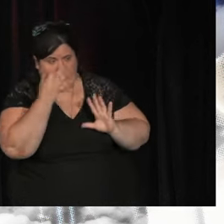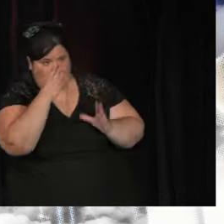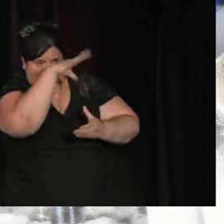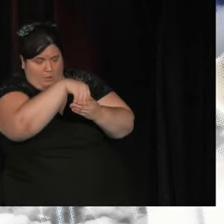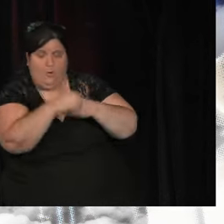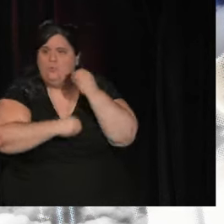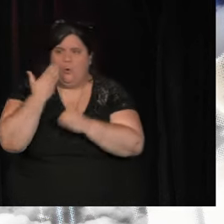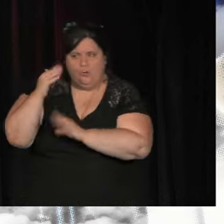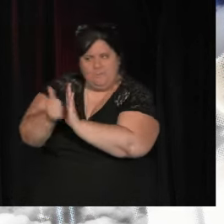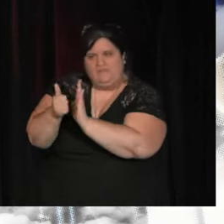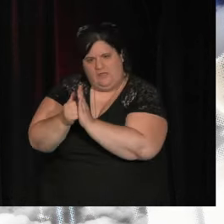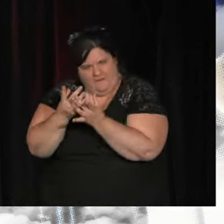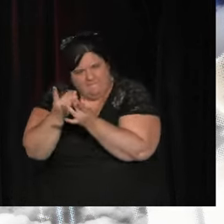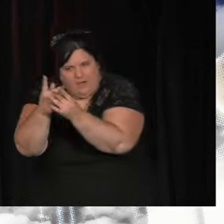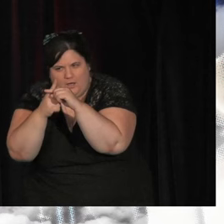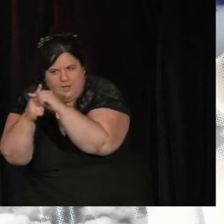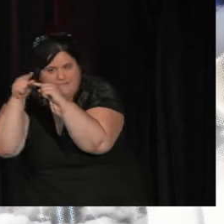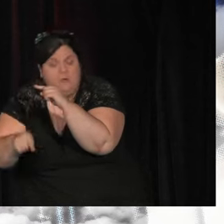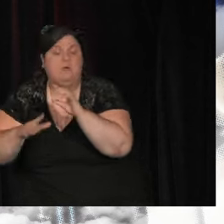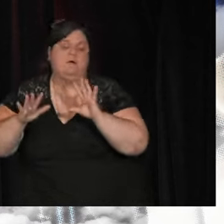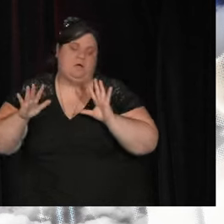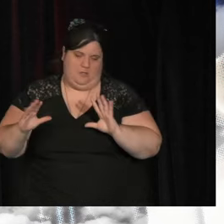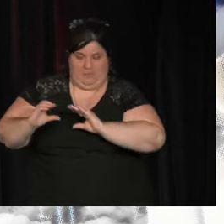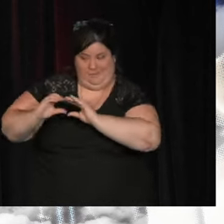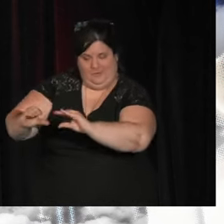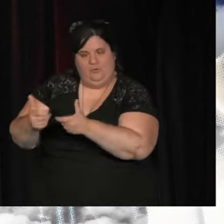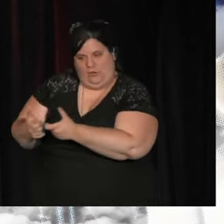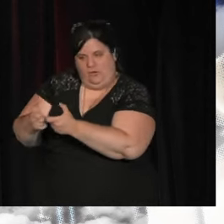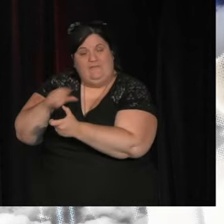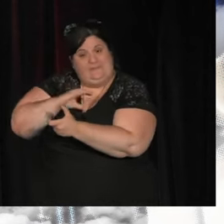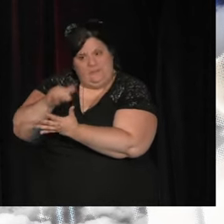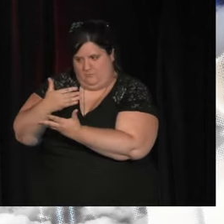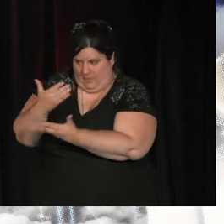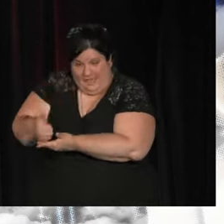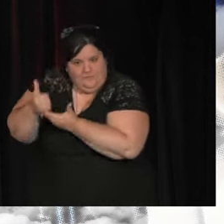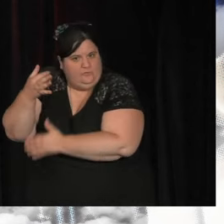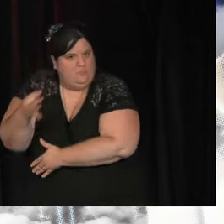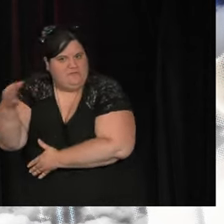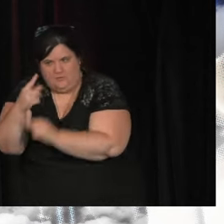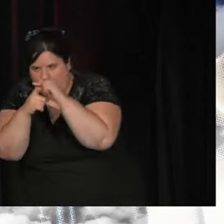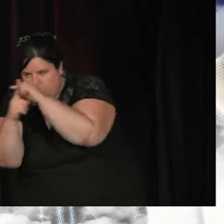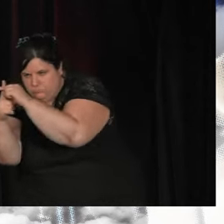Et ceux où il faut bien mieux viser, sur console, il y a un gros travail qui a été fait sur l'assistance à la visée. Ça, on le sait, aujourd'hui, sur les modes console,